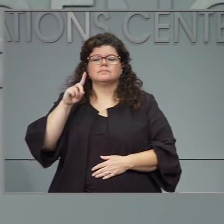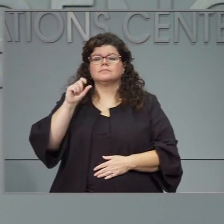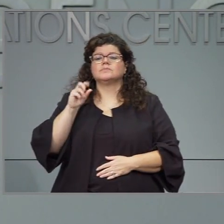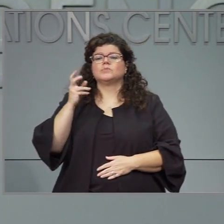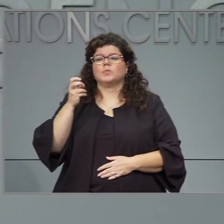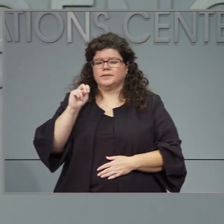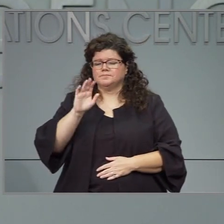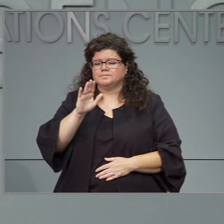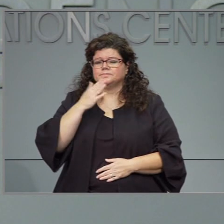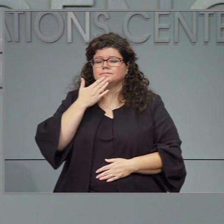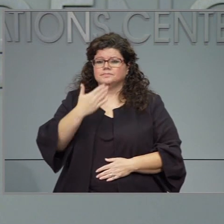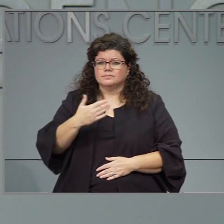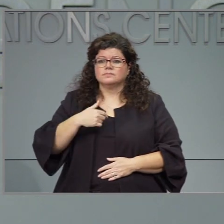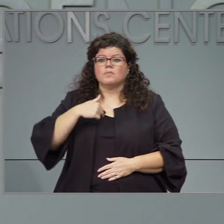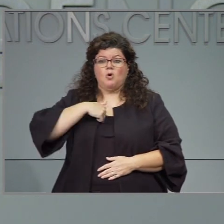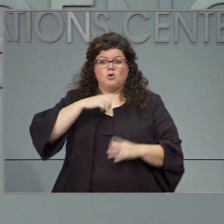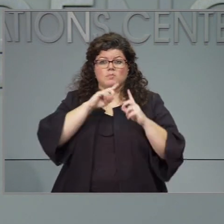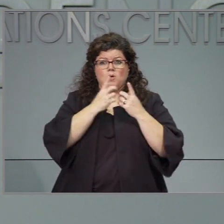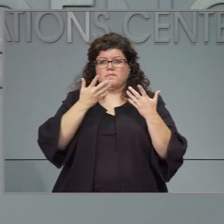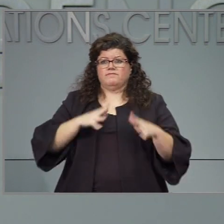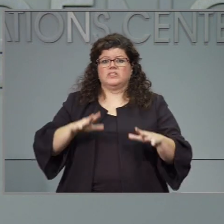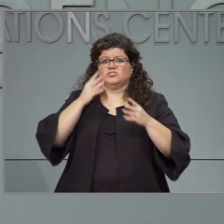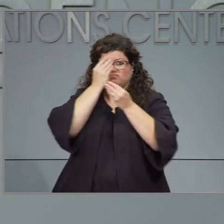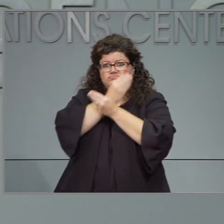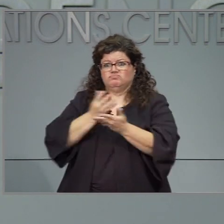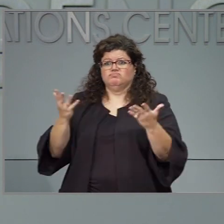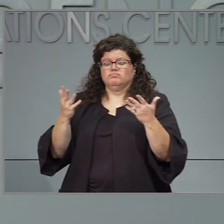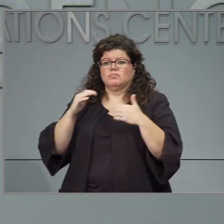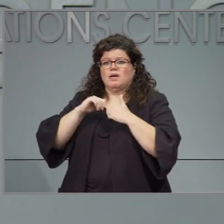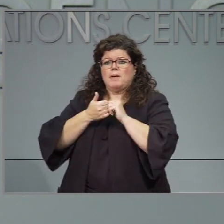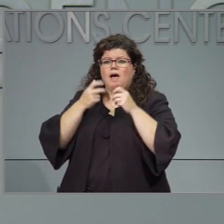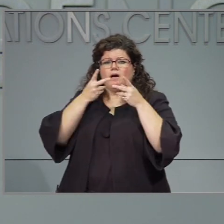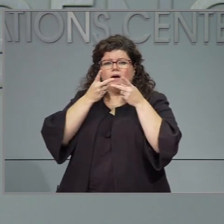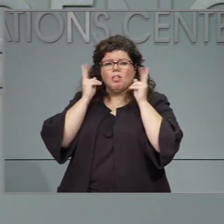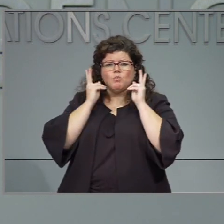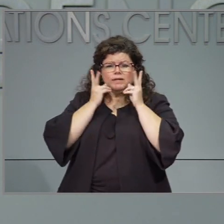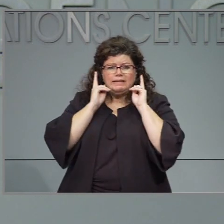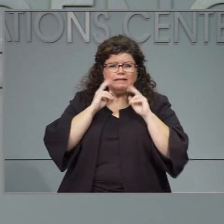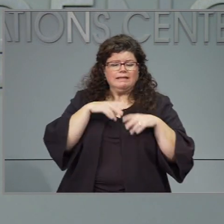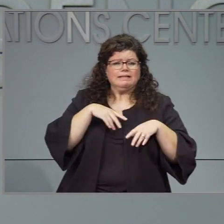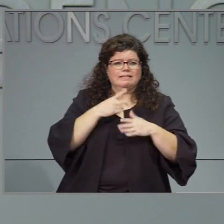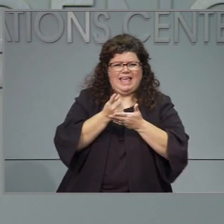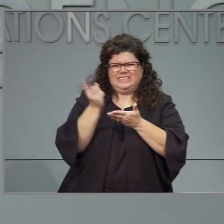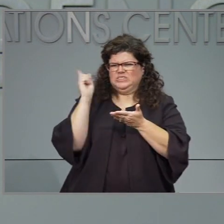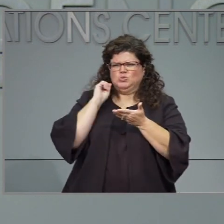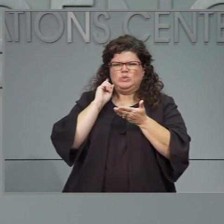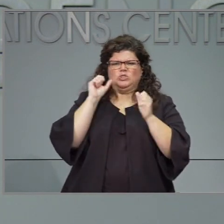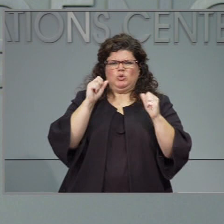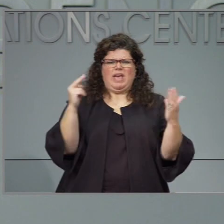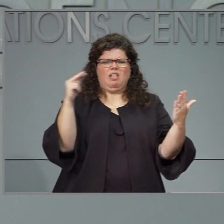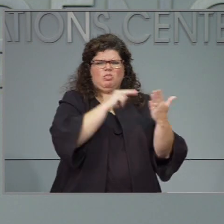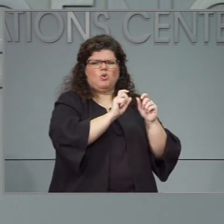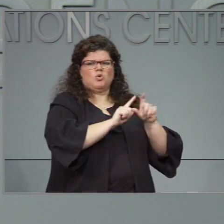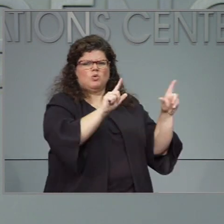Hola tú han nuestro departamento público, días en el y el fin de semana